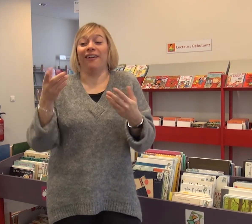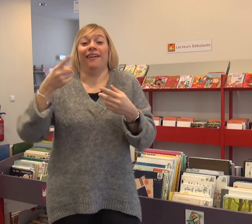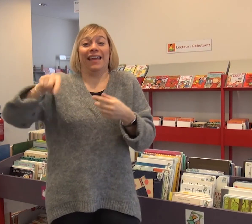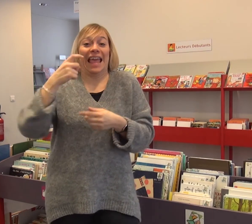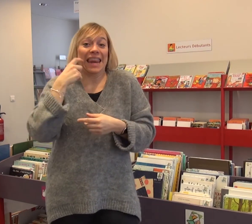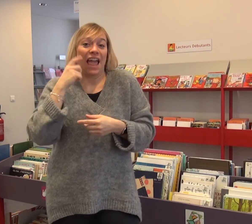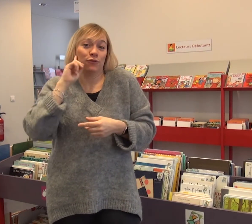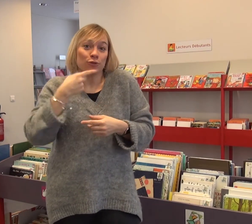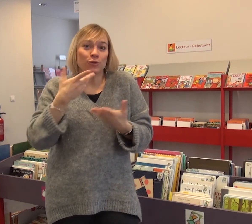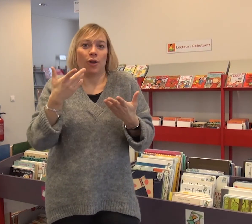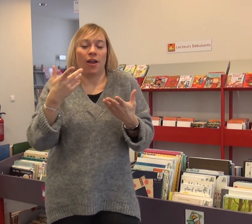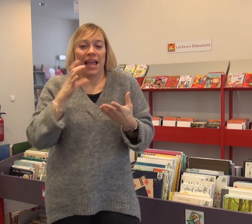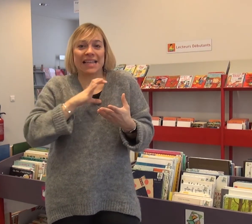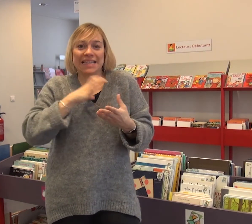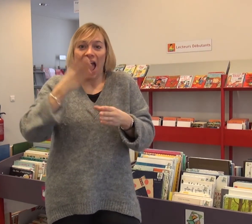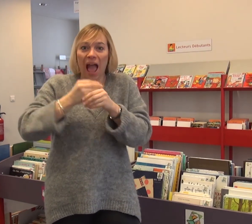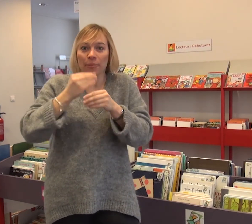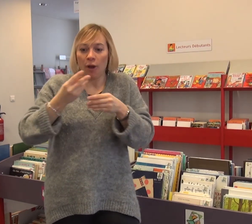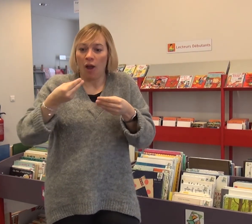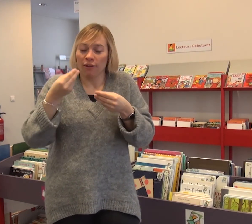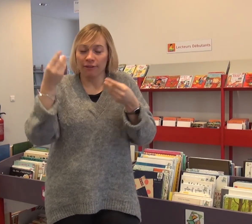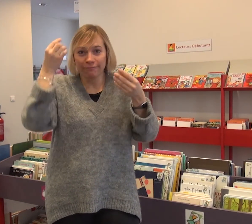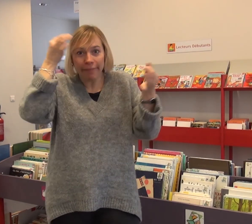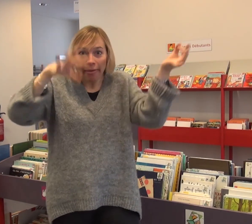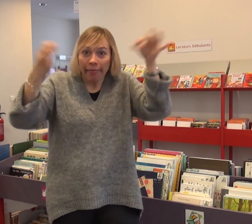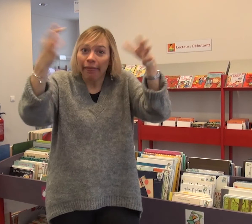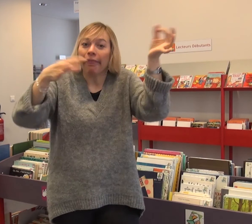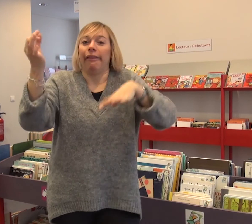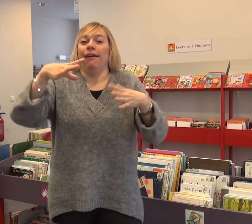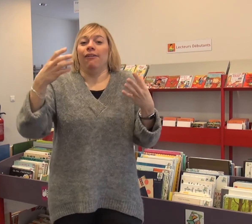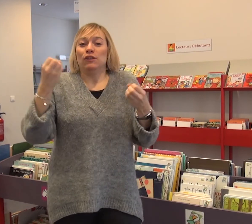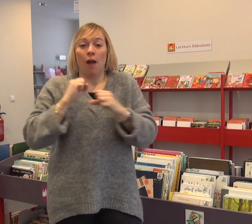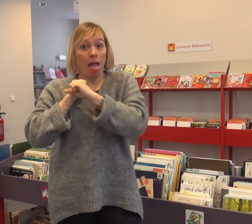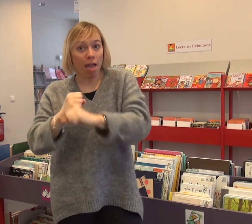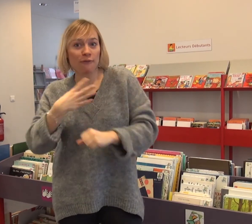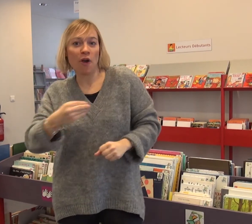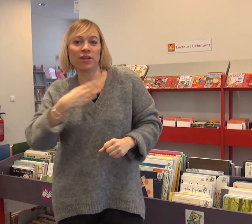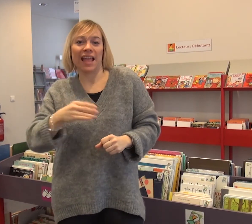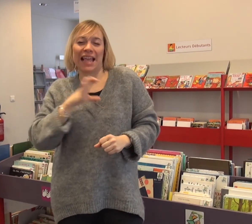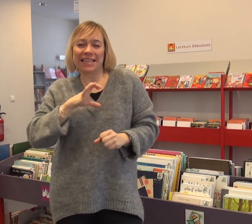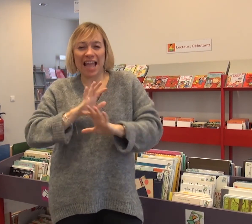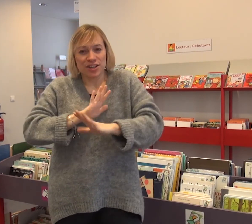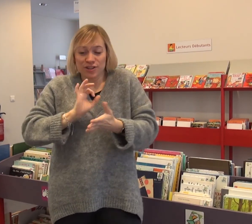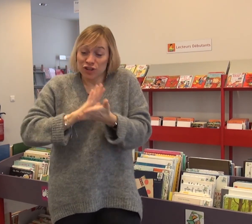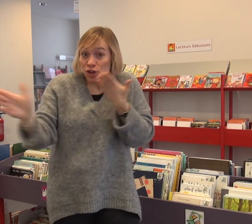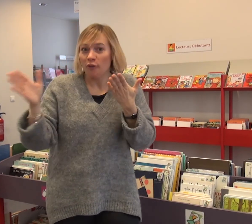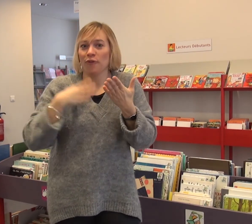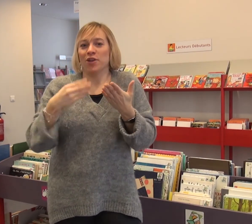Avec ça, mes élèves sourds essaient d’apprendre à inventer des histoires sans la contrainte du français écrit.